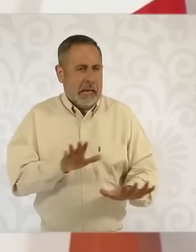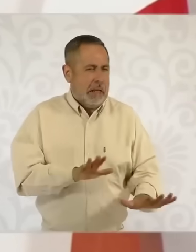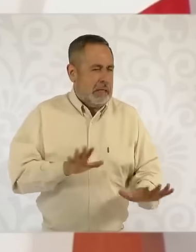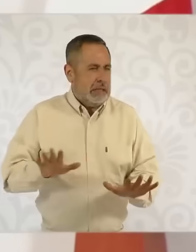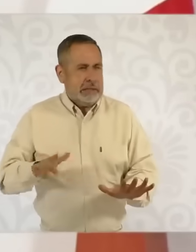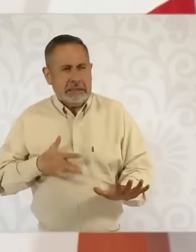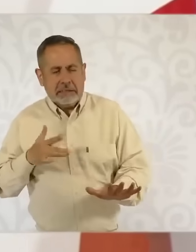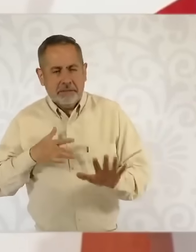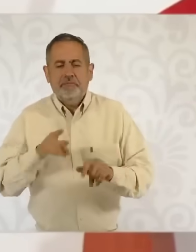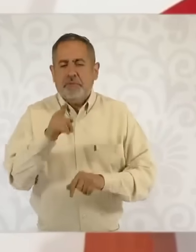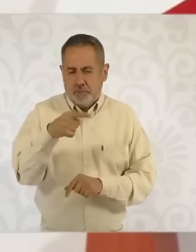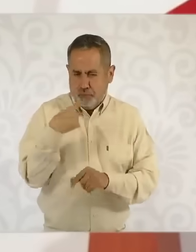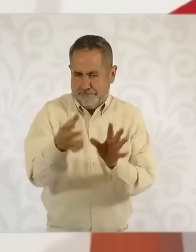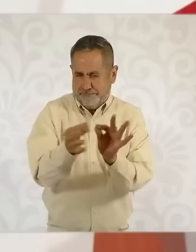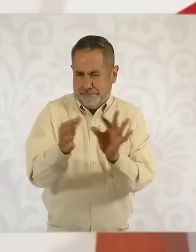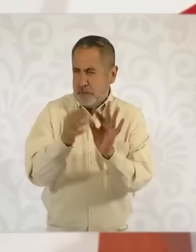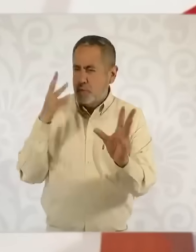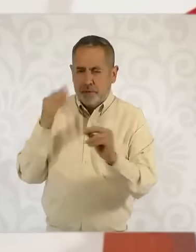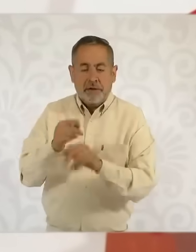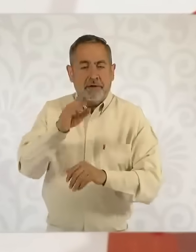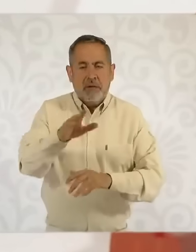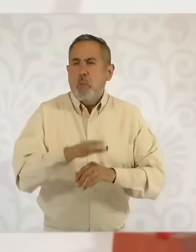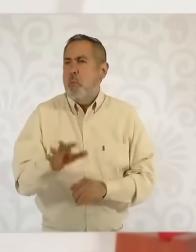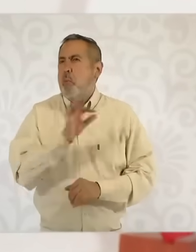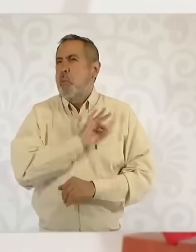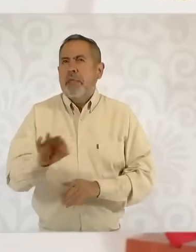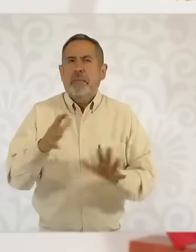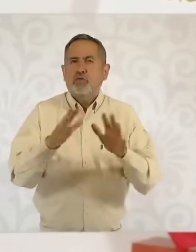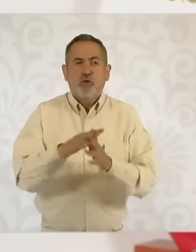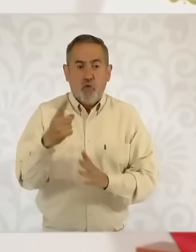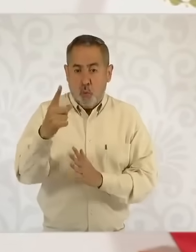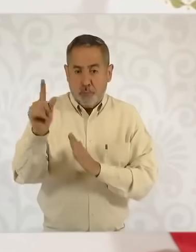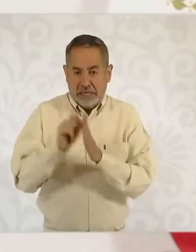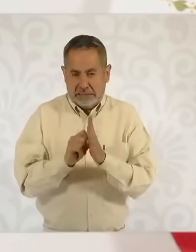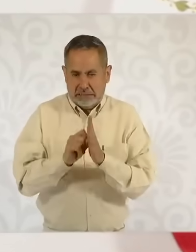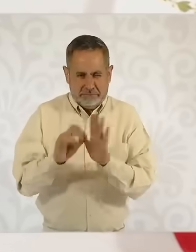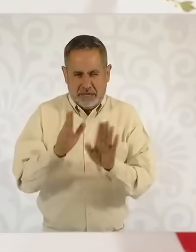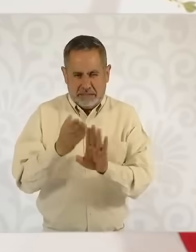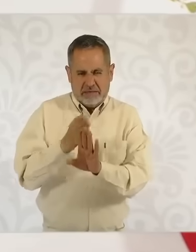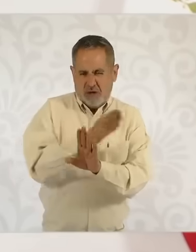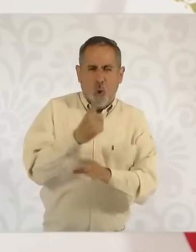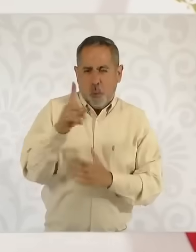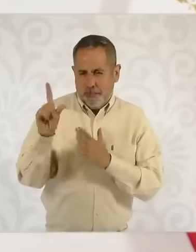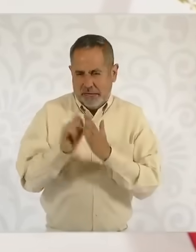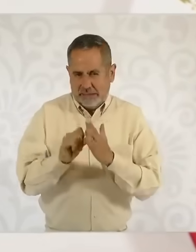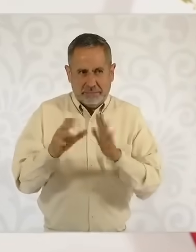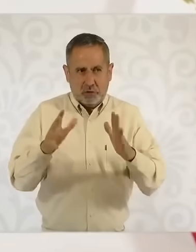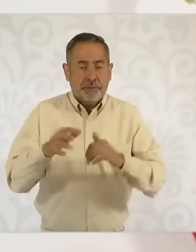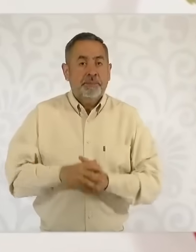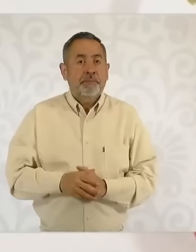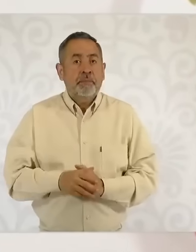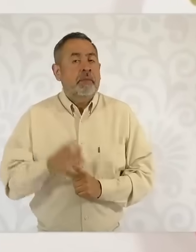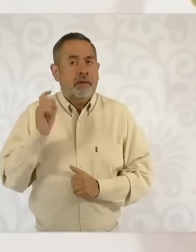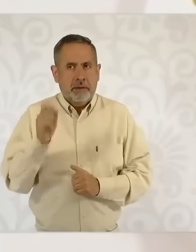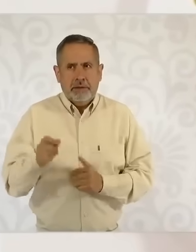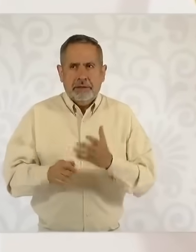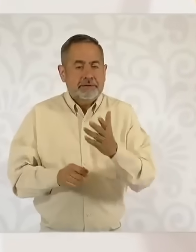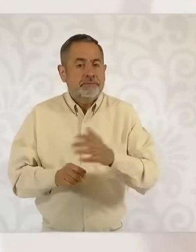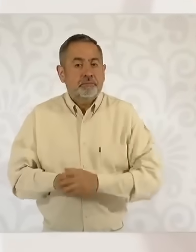a hacer como un recuento Hace cerca de un mes más o menos quizá un poco más el Congreso de los